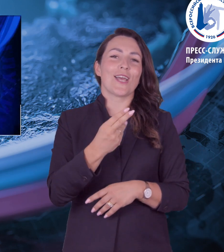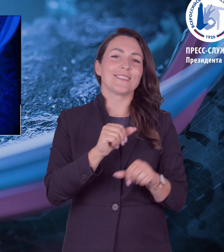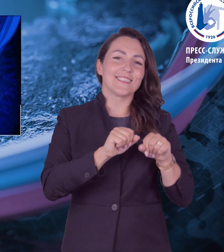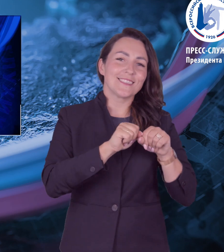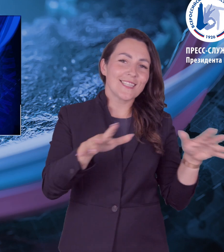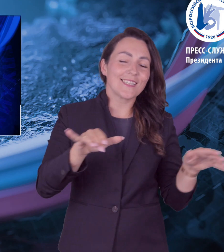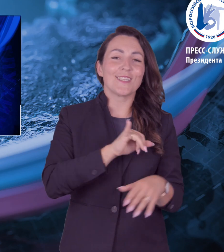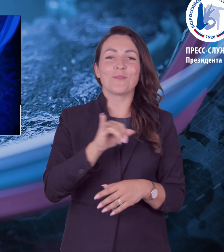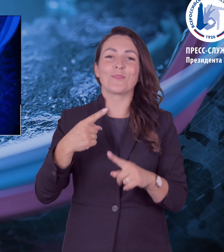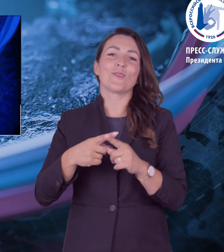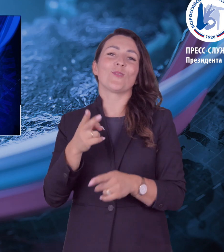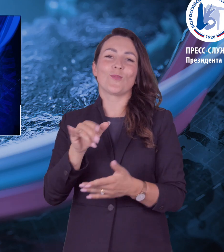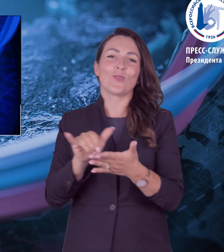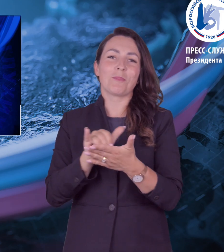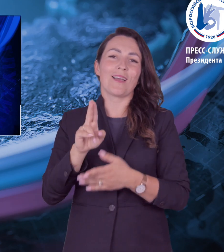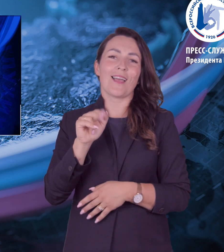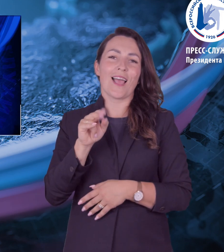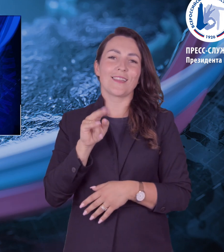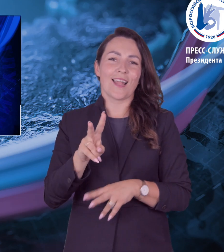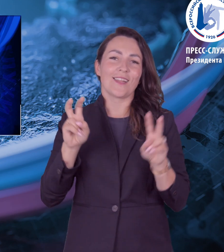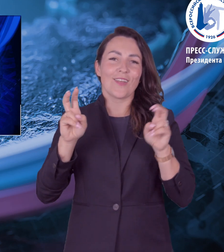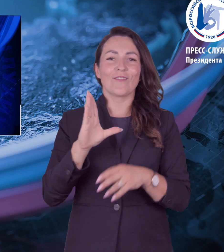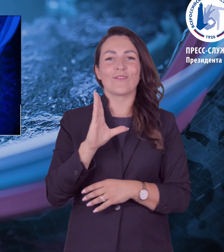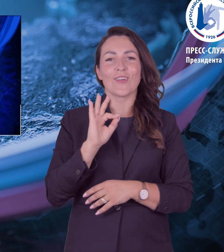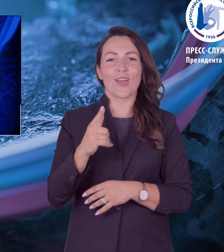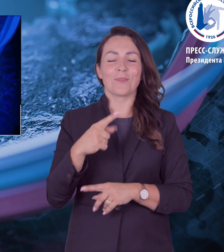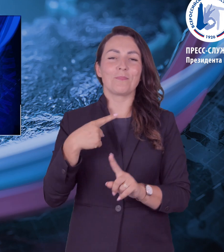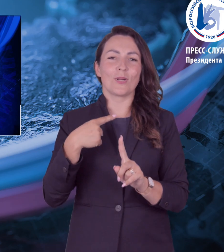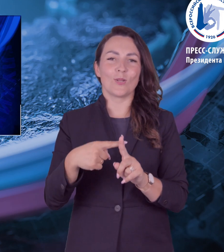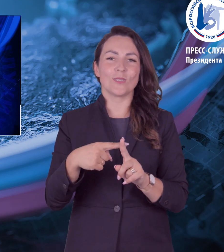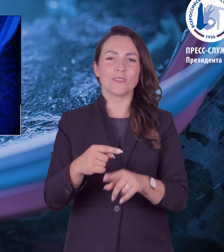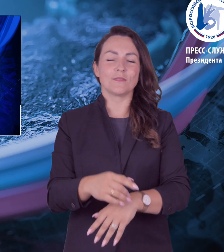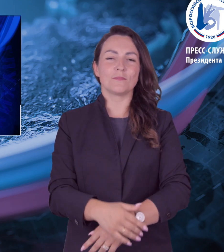в соцсетях и на YouTube канале «ВОГ плюс».